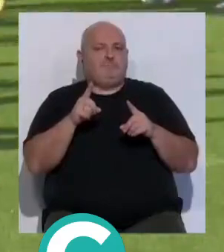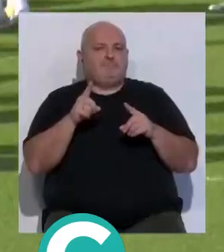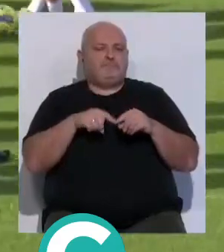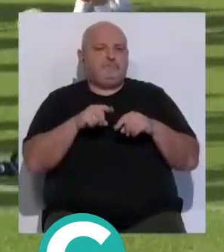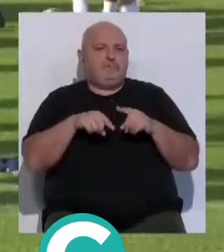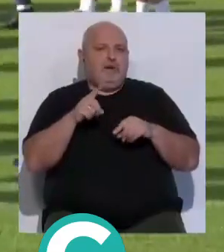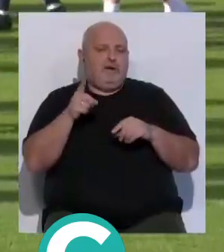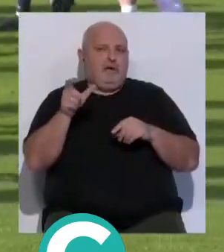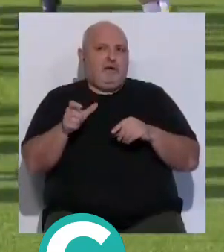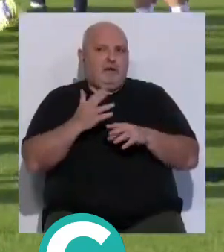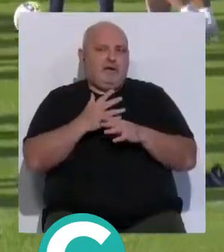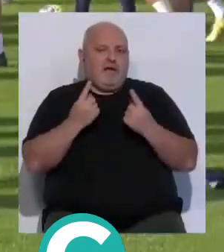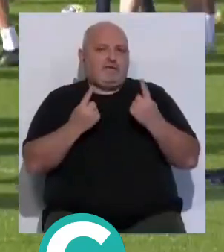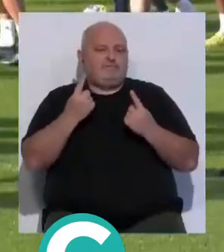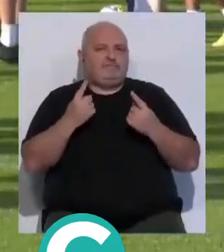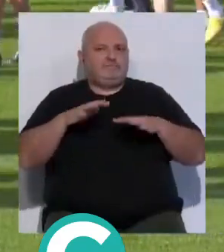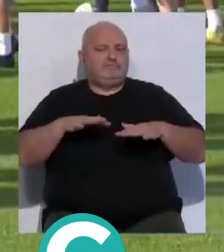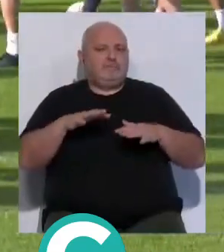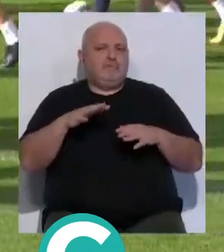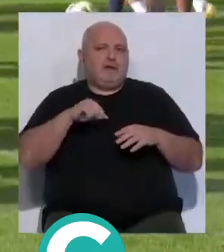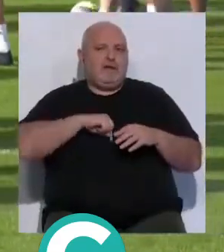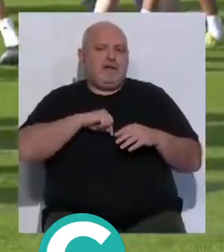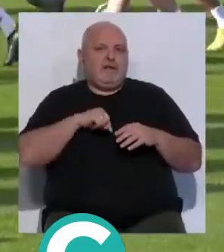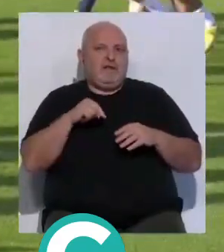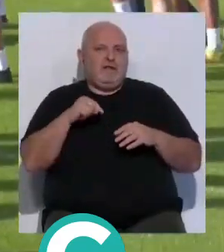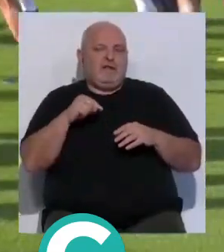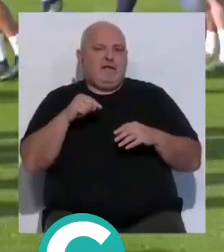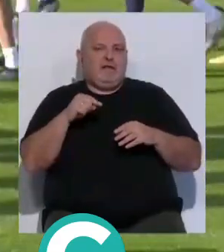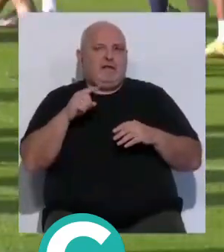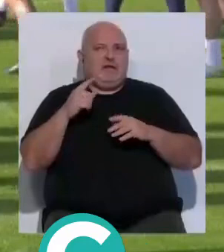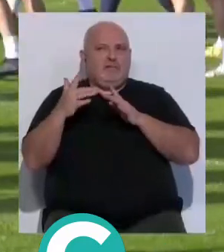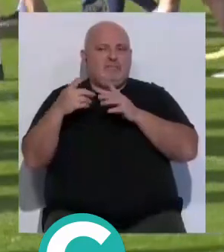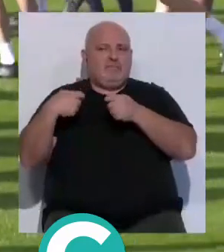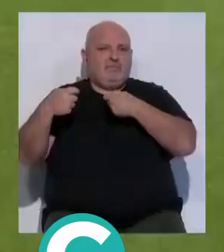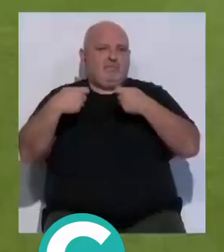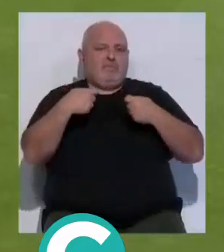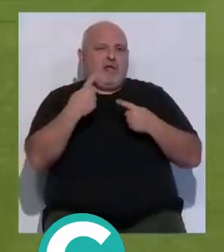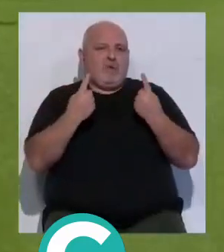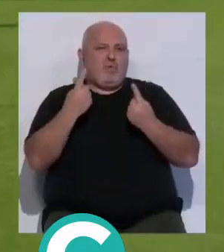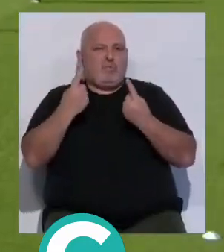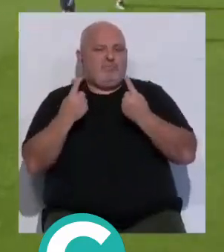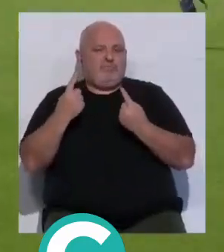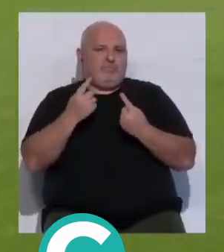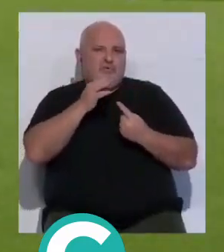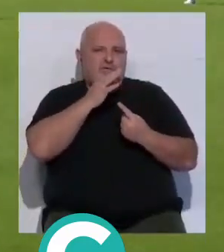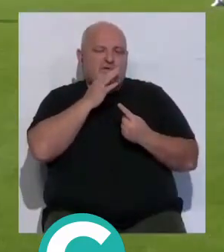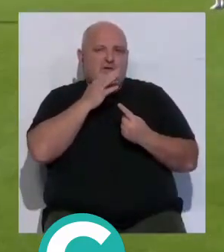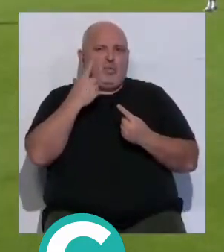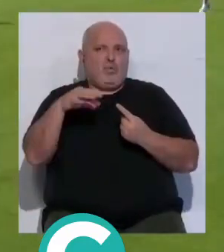se dicen cuando están en una cierta negociación no unos pequeños flecos muchas veces un solo fleco Si